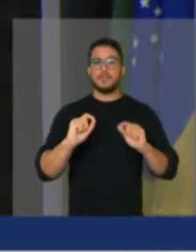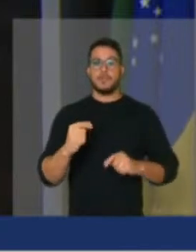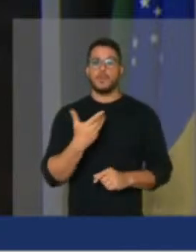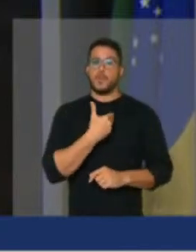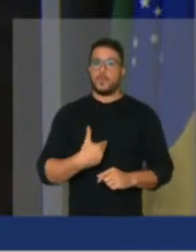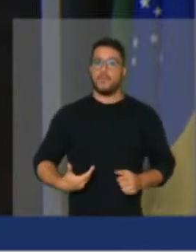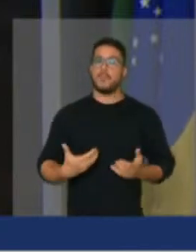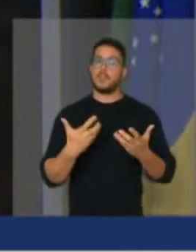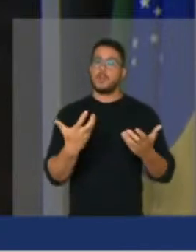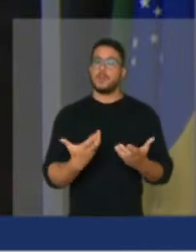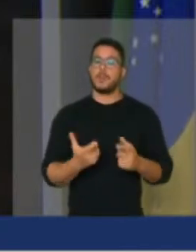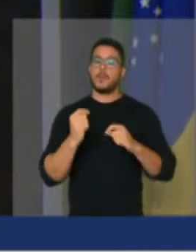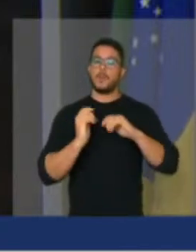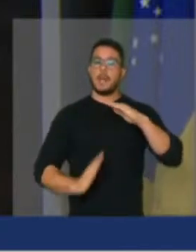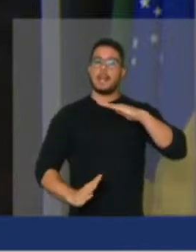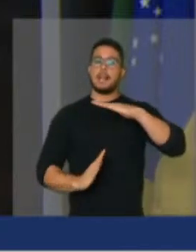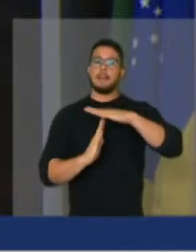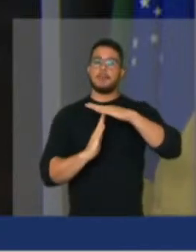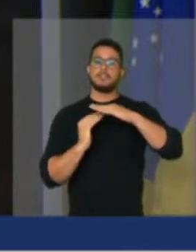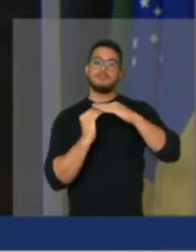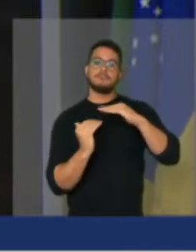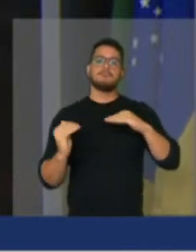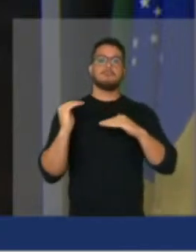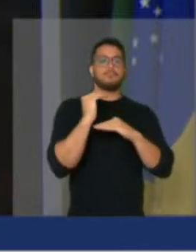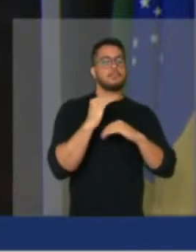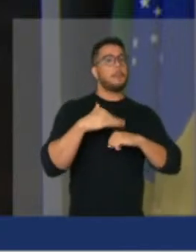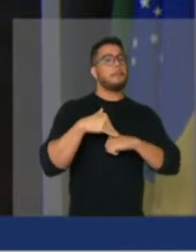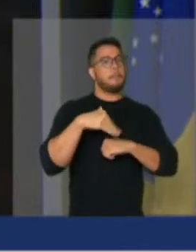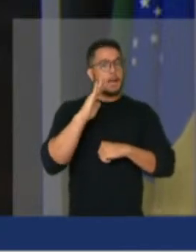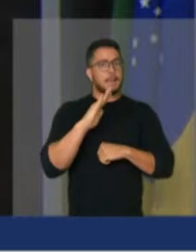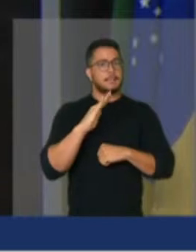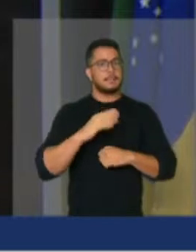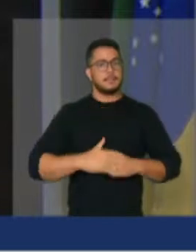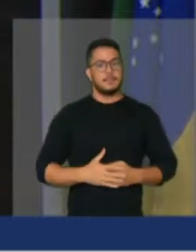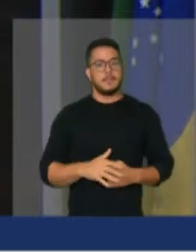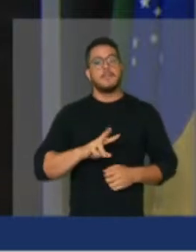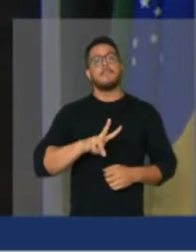GERAR MAIS INFLAÇÃO, ISSO VAI GERAR MAIS CORROSÃO DO PODER DE COMPRA ISSO VAI